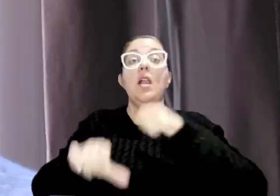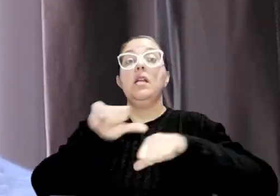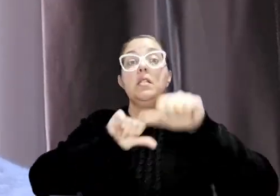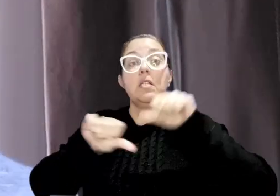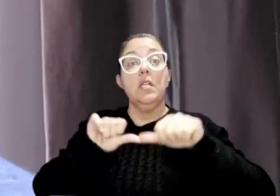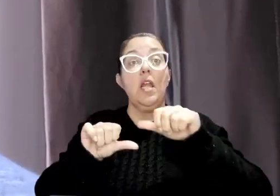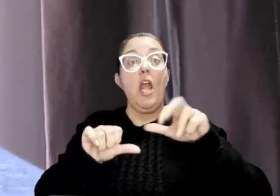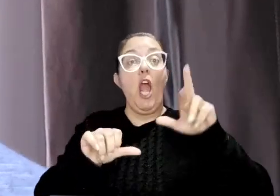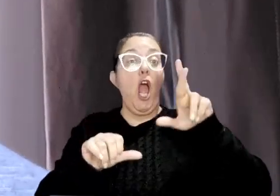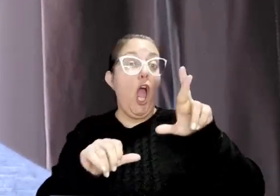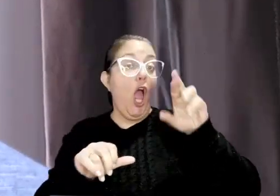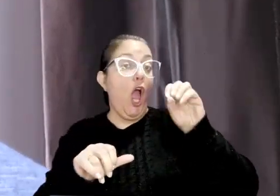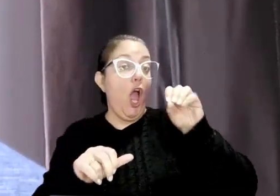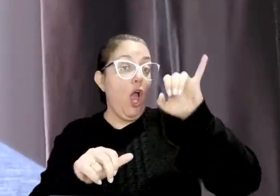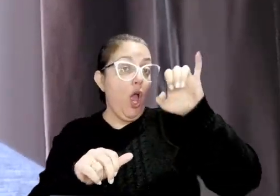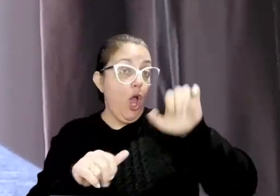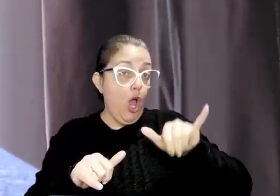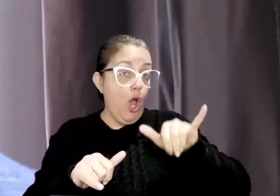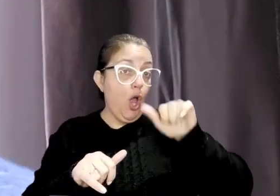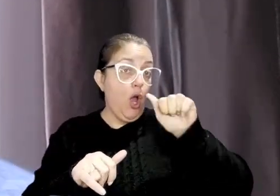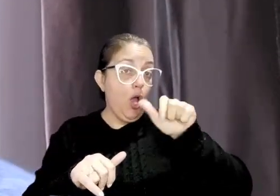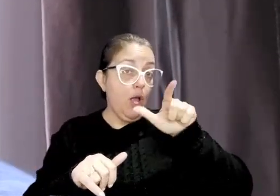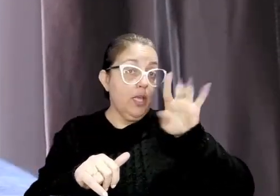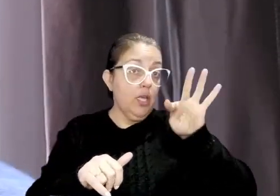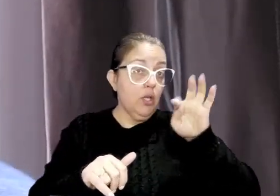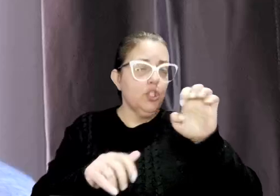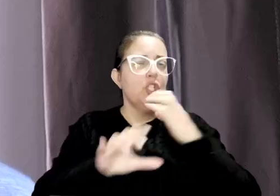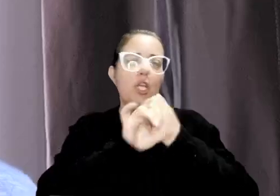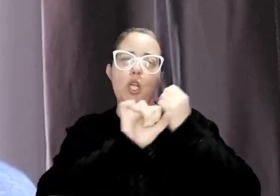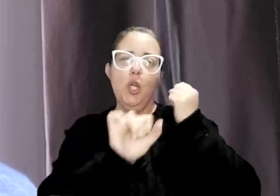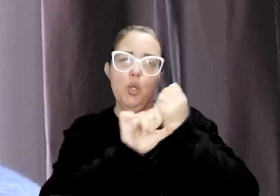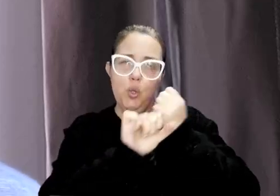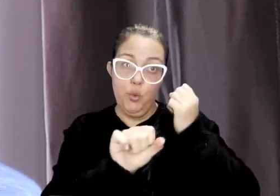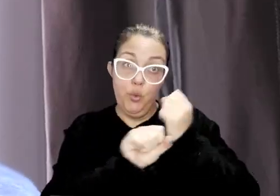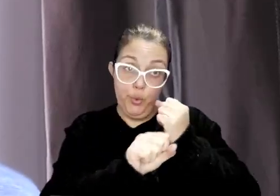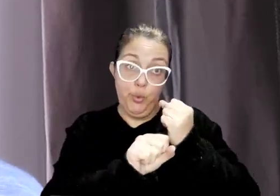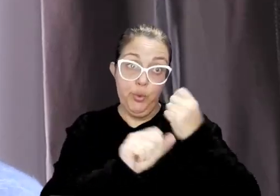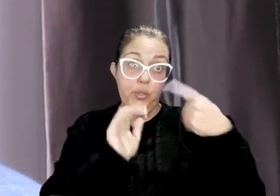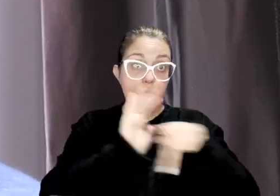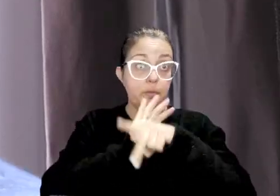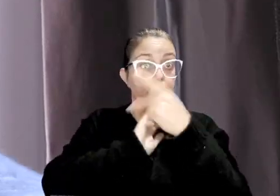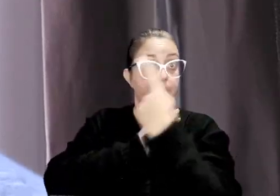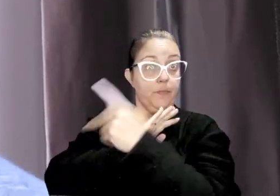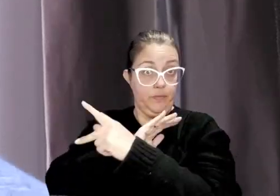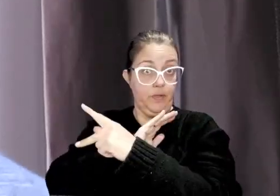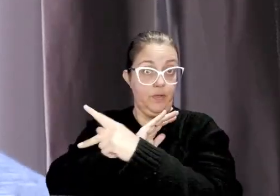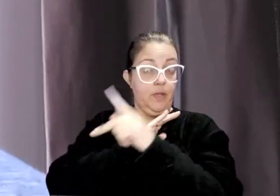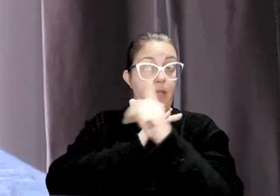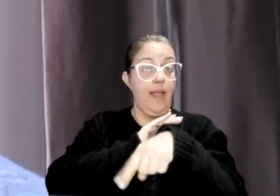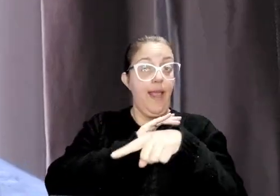especiais que são por por dispositivos específicos da legislação é distribuído